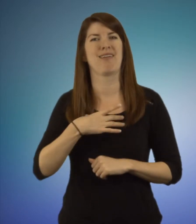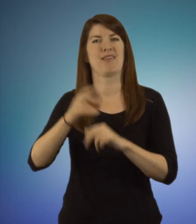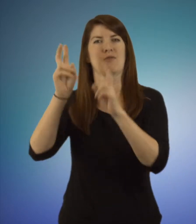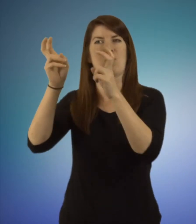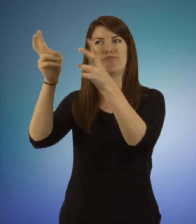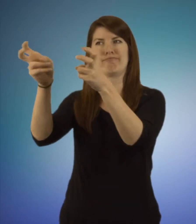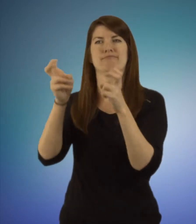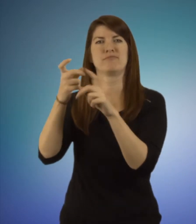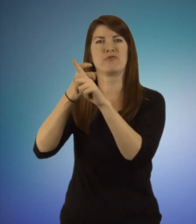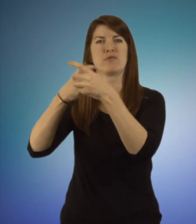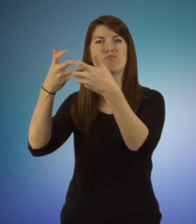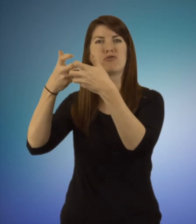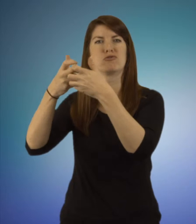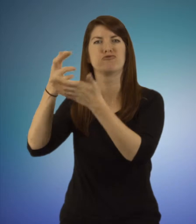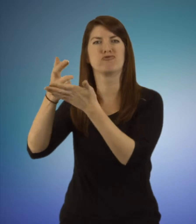familia, son cruciales para este proceso.